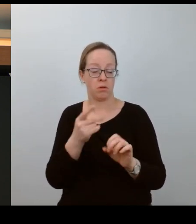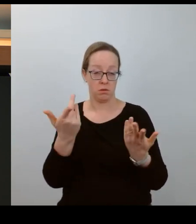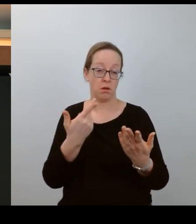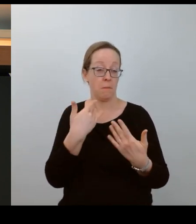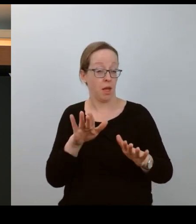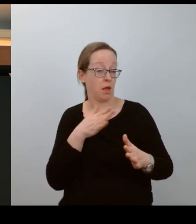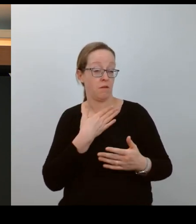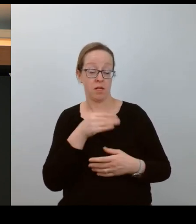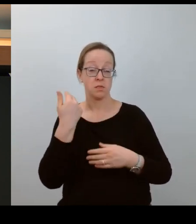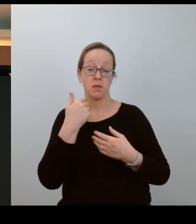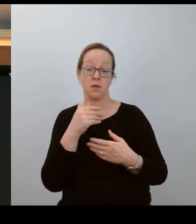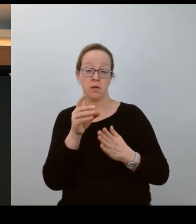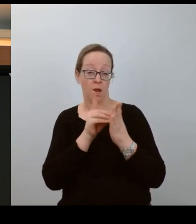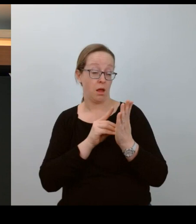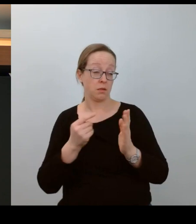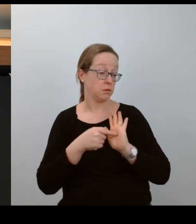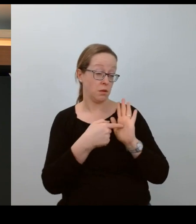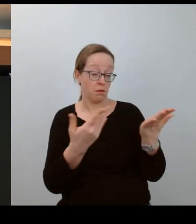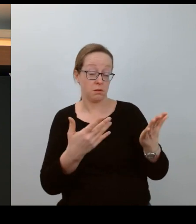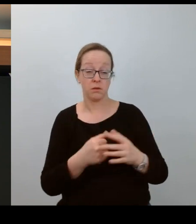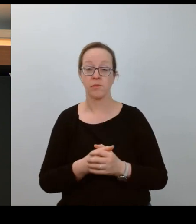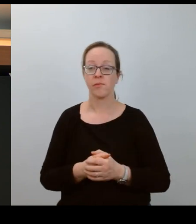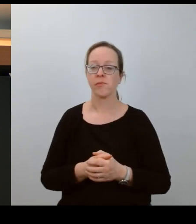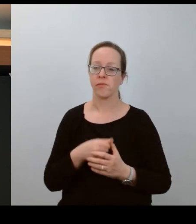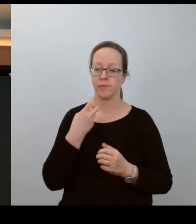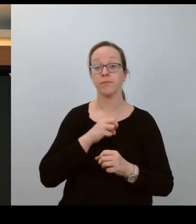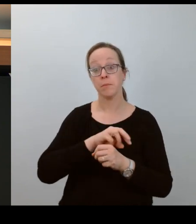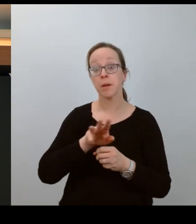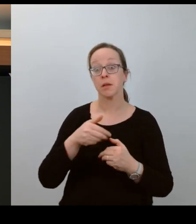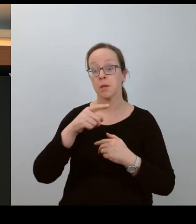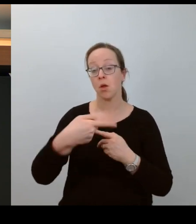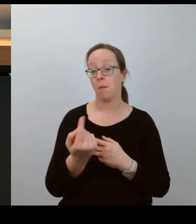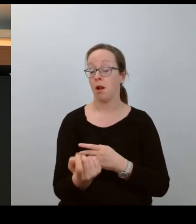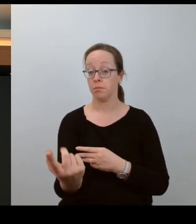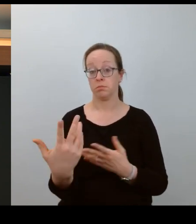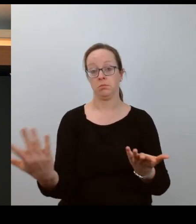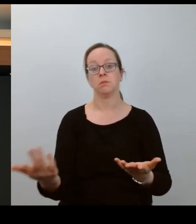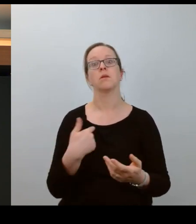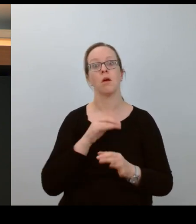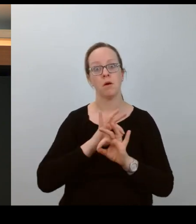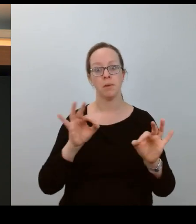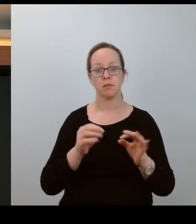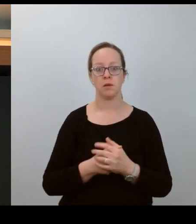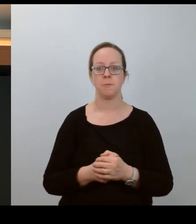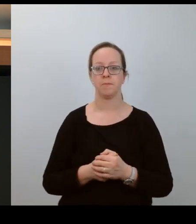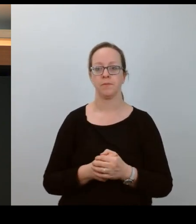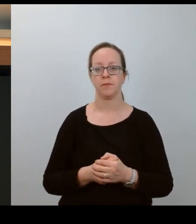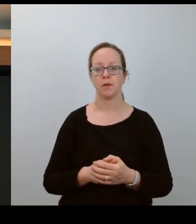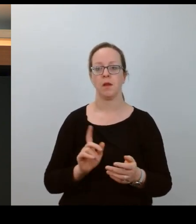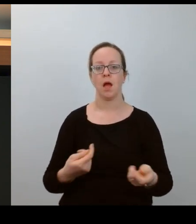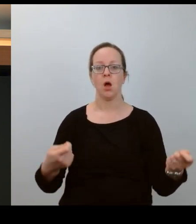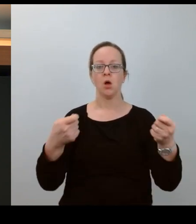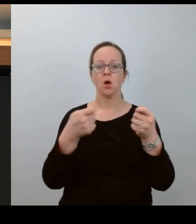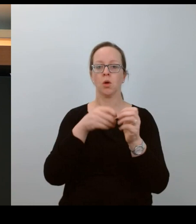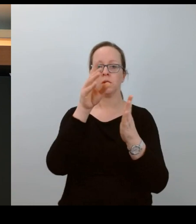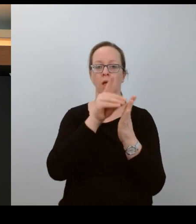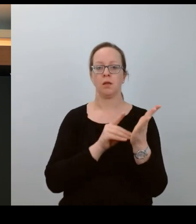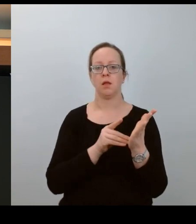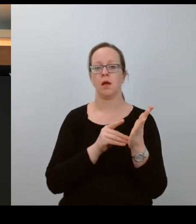Sie erinnern sich vielleicht, manche Gastronomen haben keine Daten erfasst. Aus Sicht der Datensparsamkeit natürlich opti.